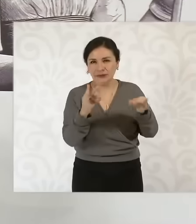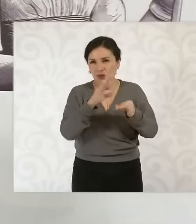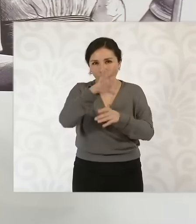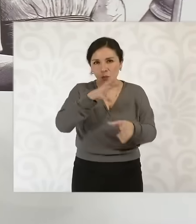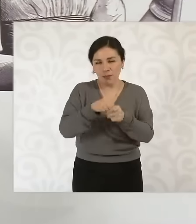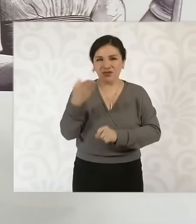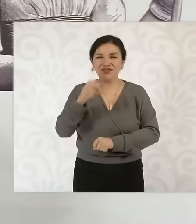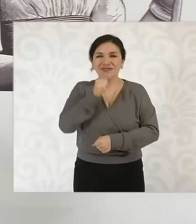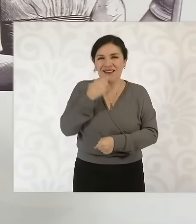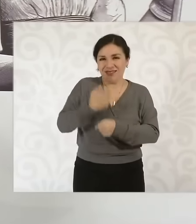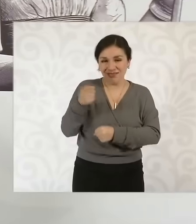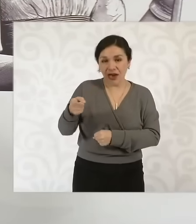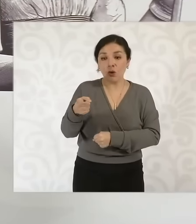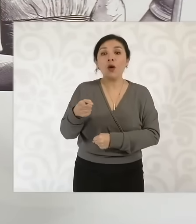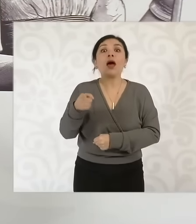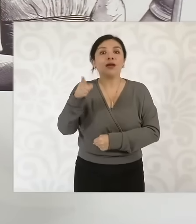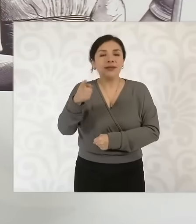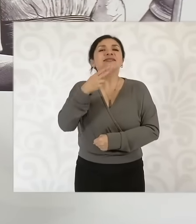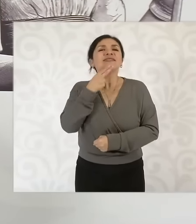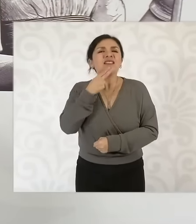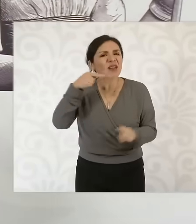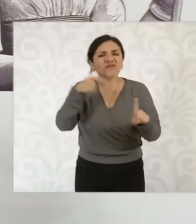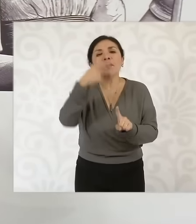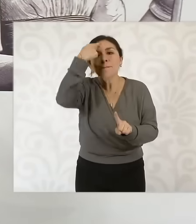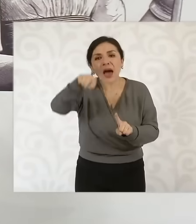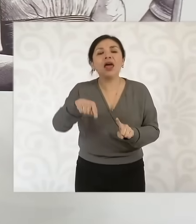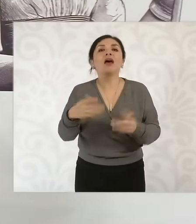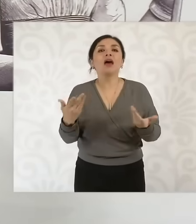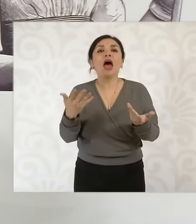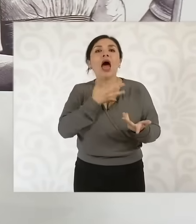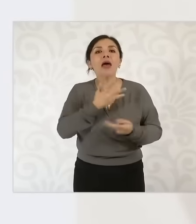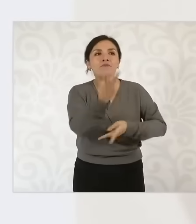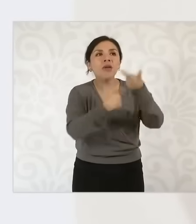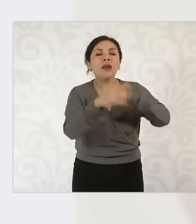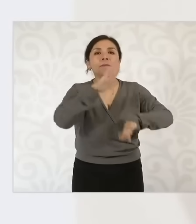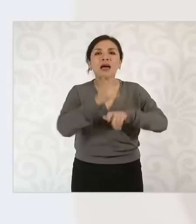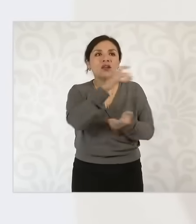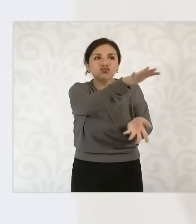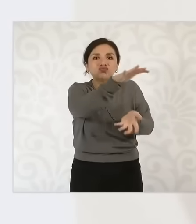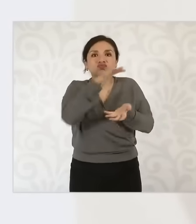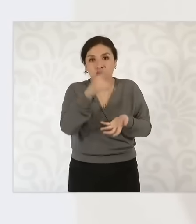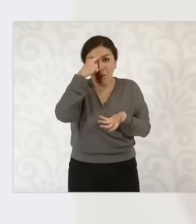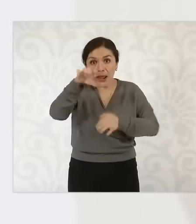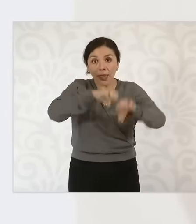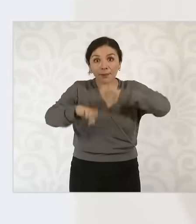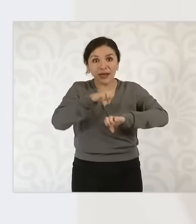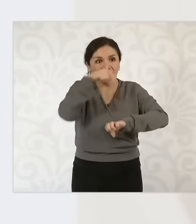el secretario, como dijo, tiene el propósito de de capitalizar a la empresa en el largo plazo.